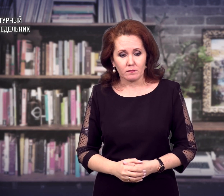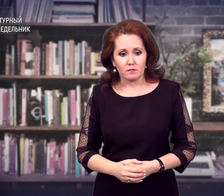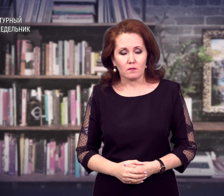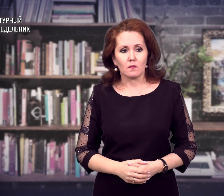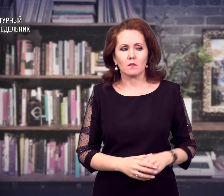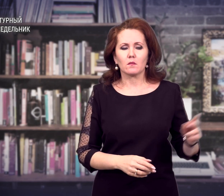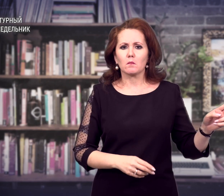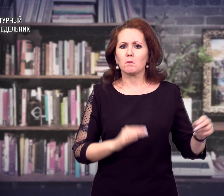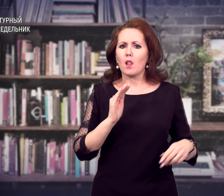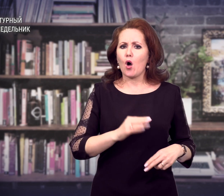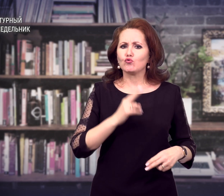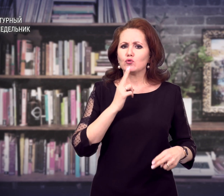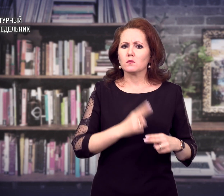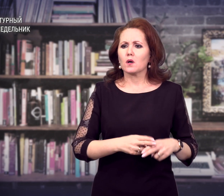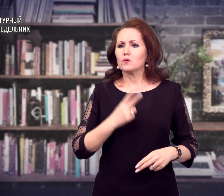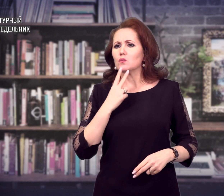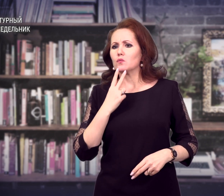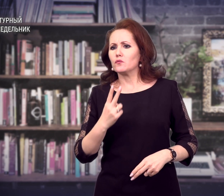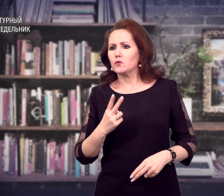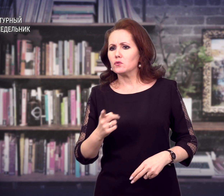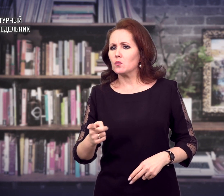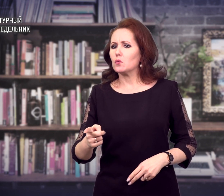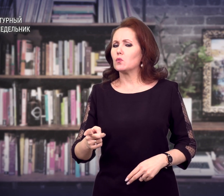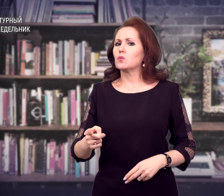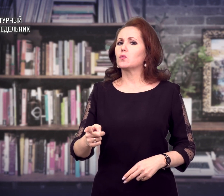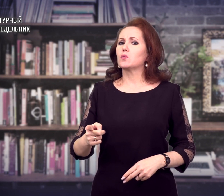Младший брат увидев что старший роет канаву -